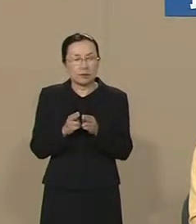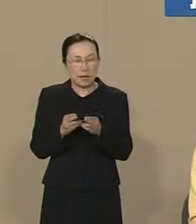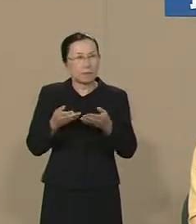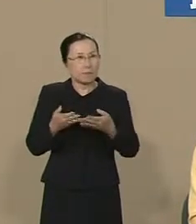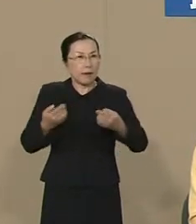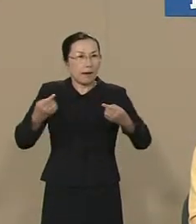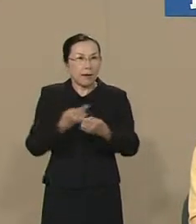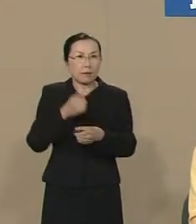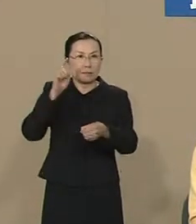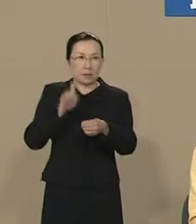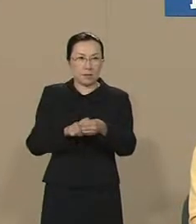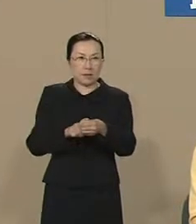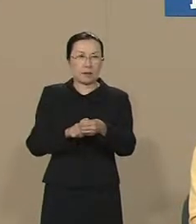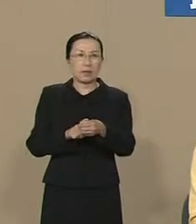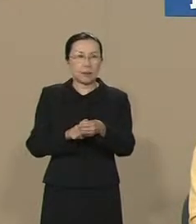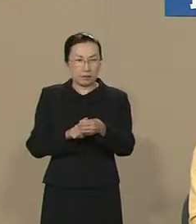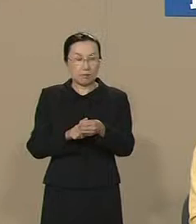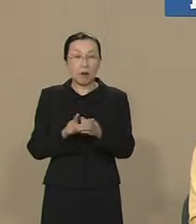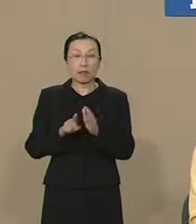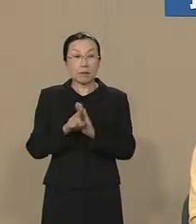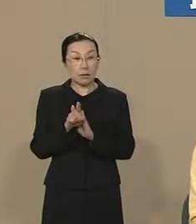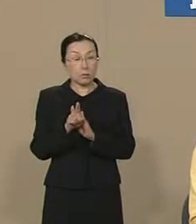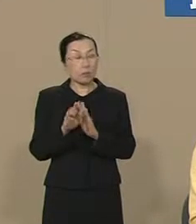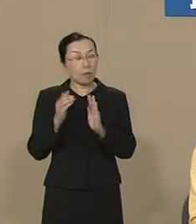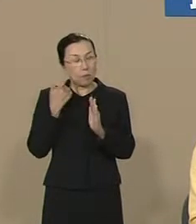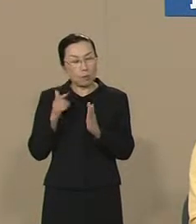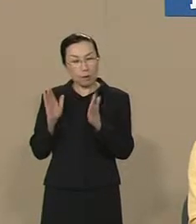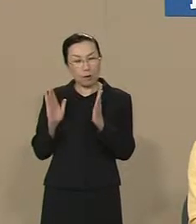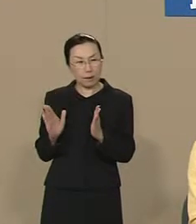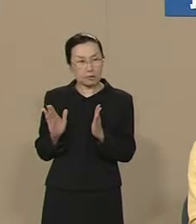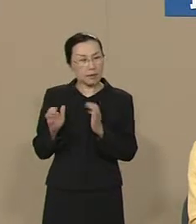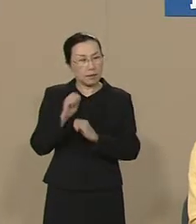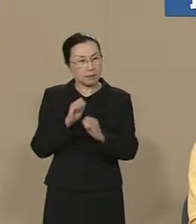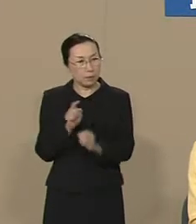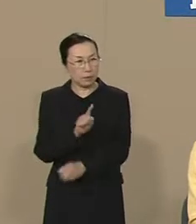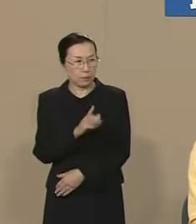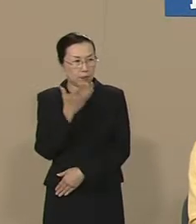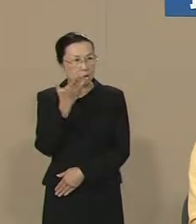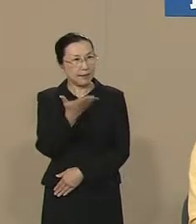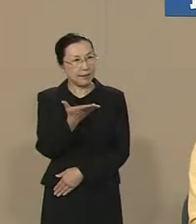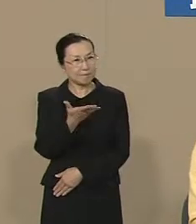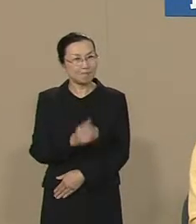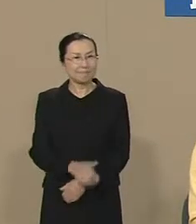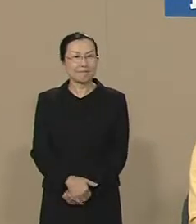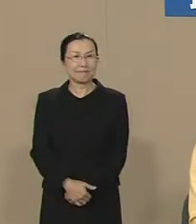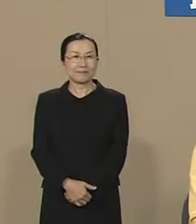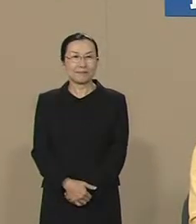代表は､この半年間､ どのような思いで 活動されてきたのでしょうか｡